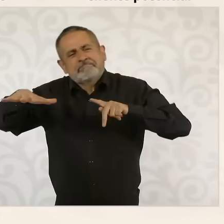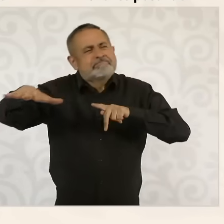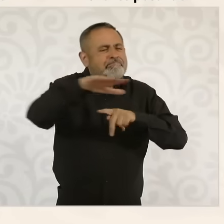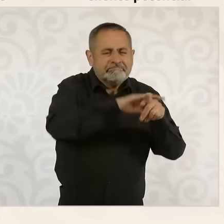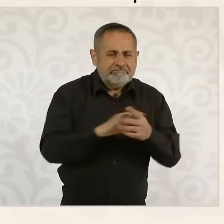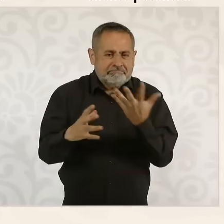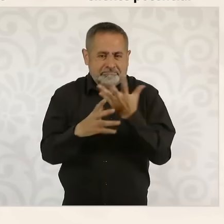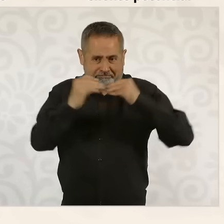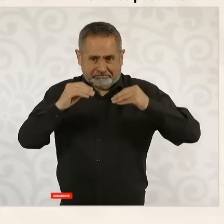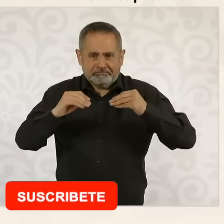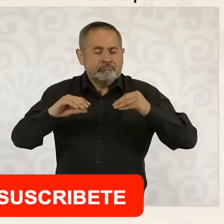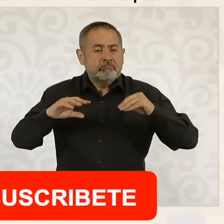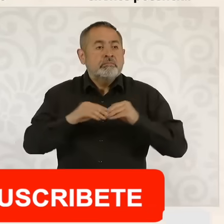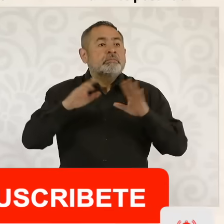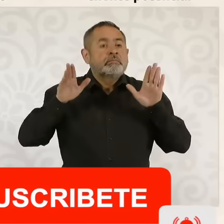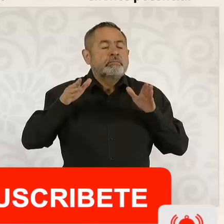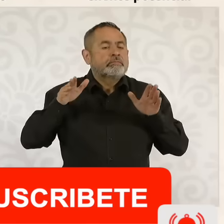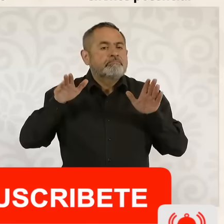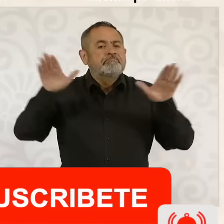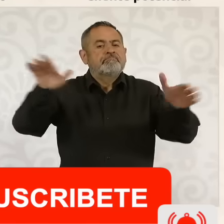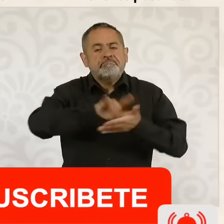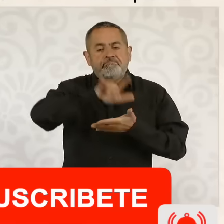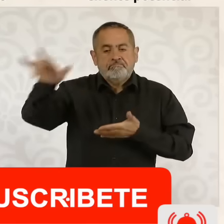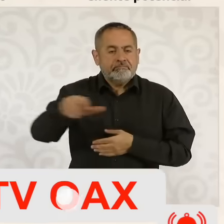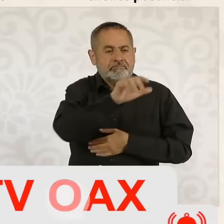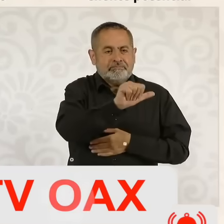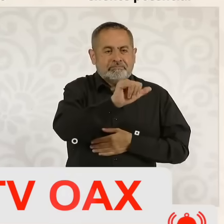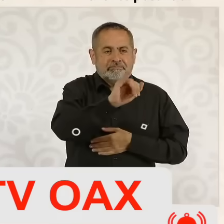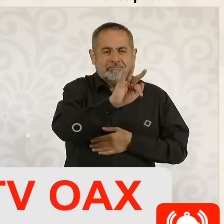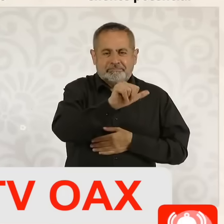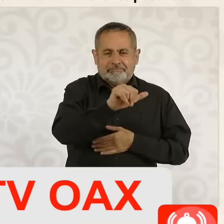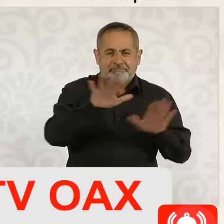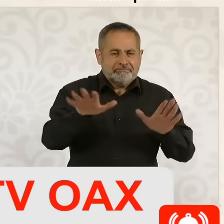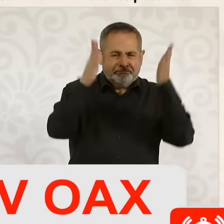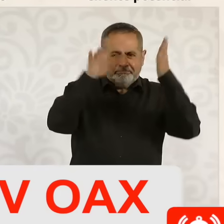todos salen del IFA. Consideramos el traslado vía aérea a través de Mexicana de Aviación.